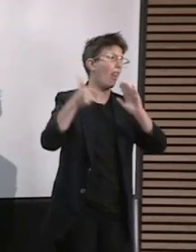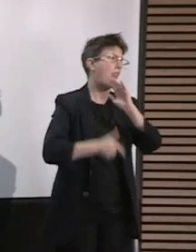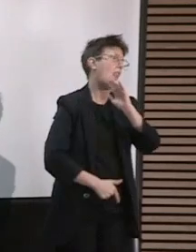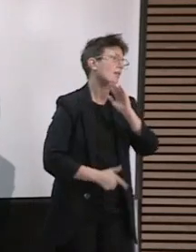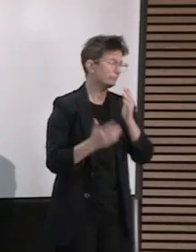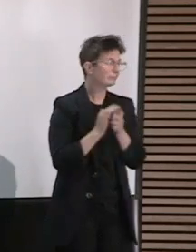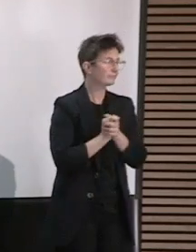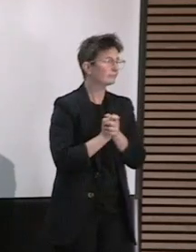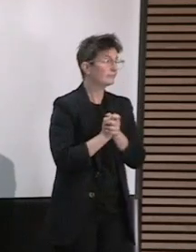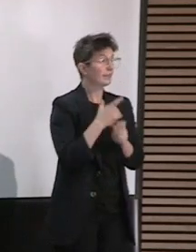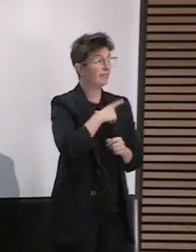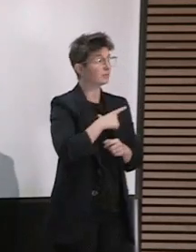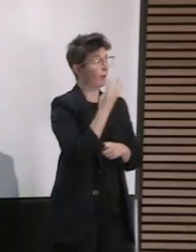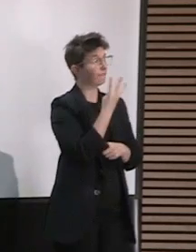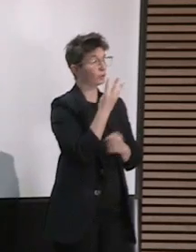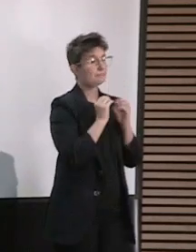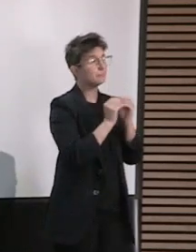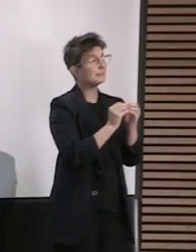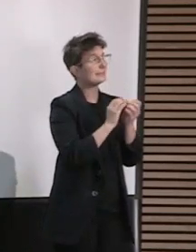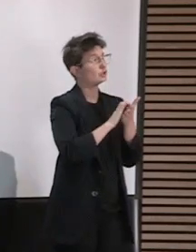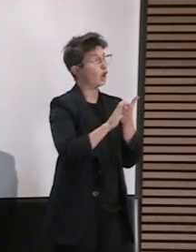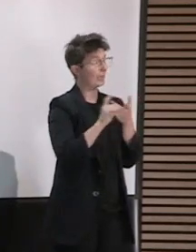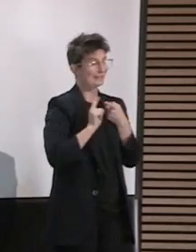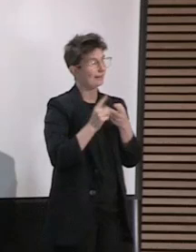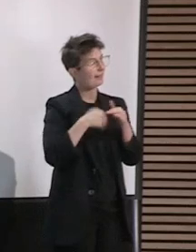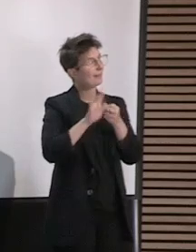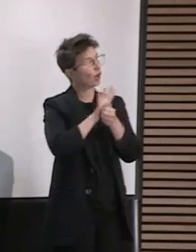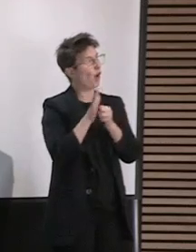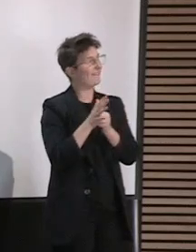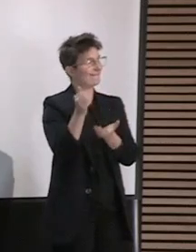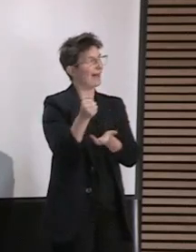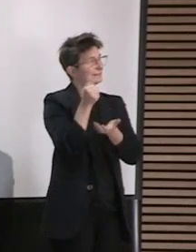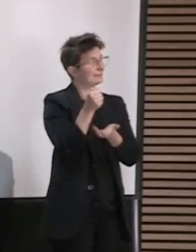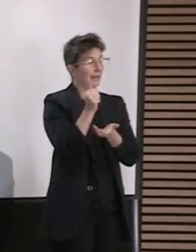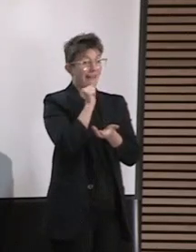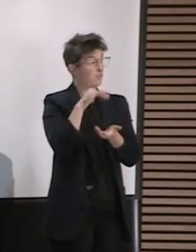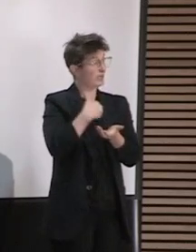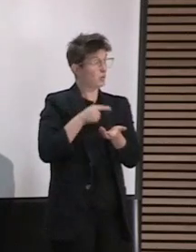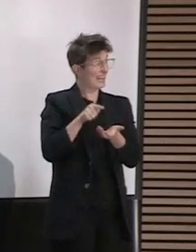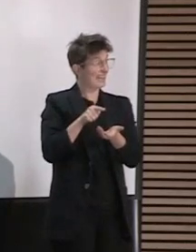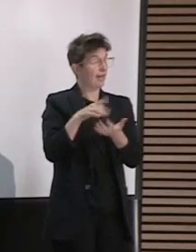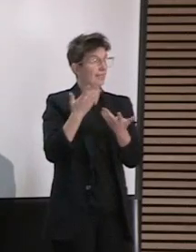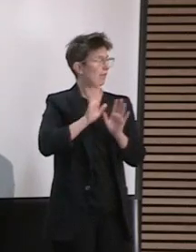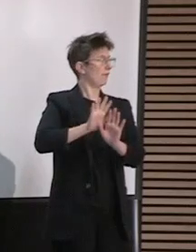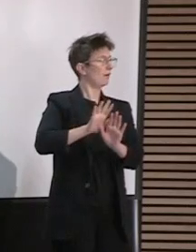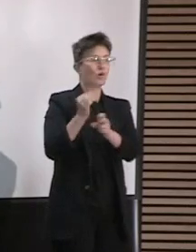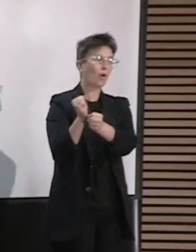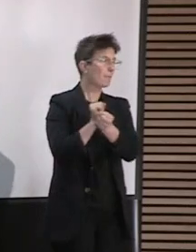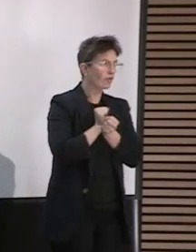i ta tatou punaha hauora me te ohanga, i te mea e mau tonu ana o maatau nama. Koina hoki te